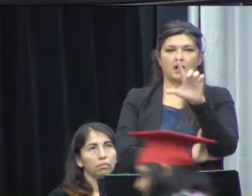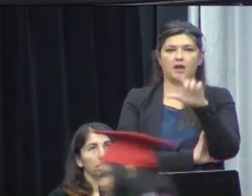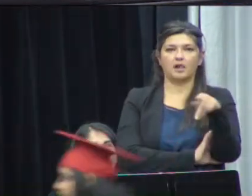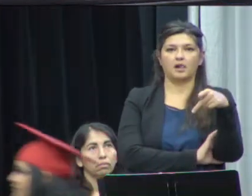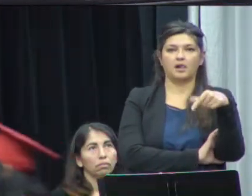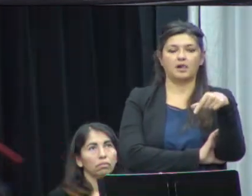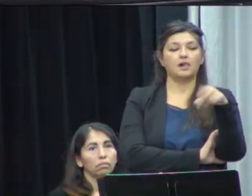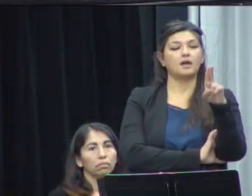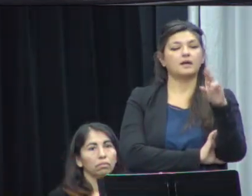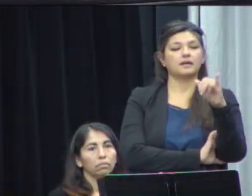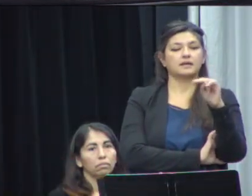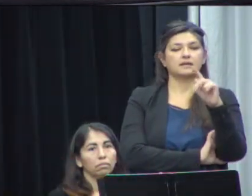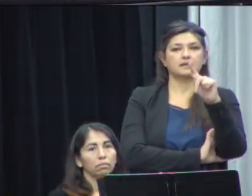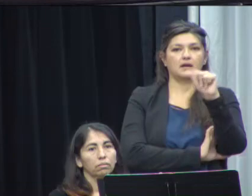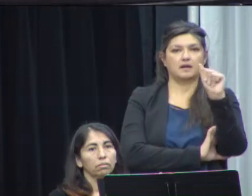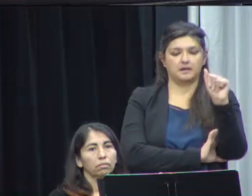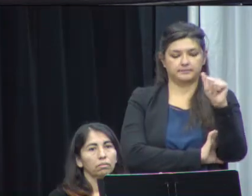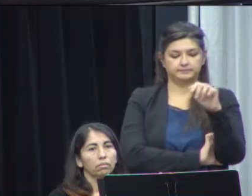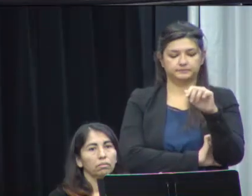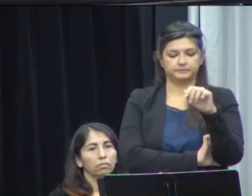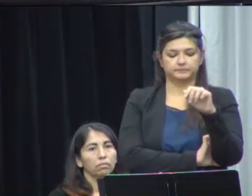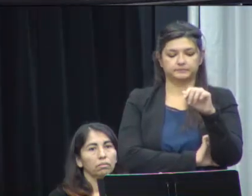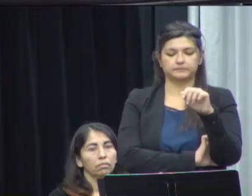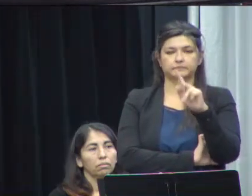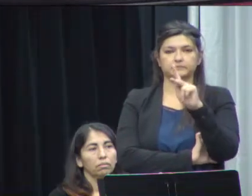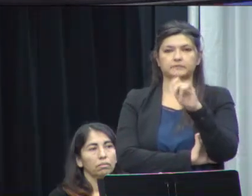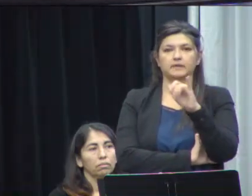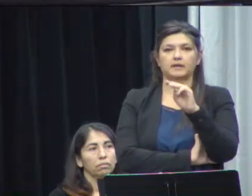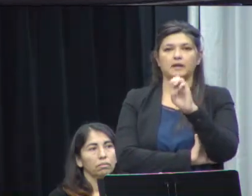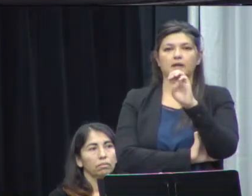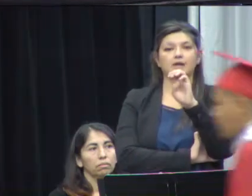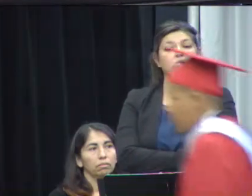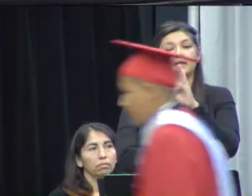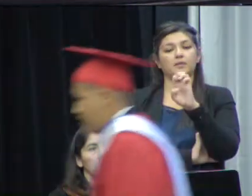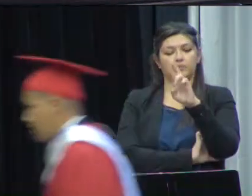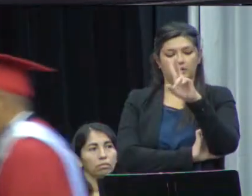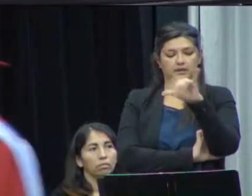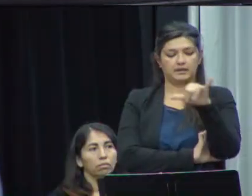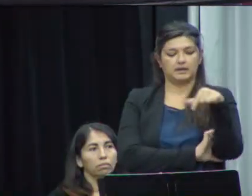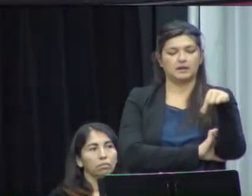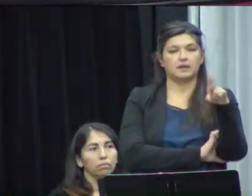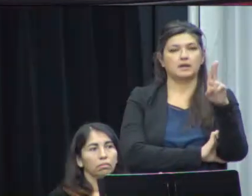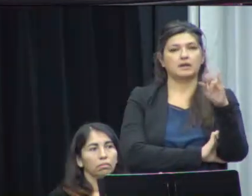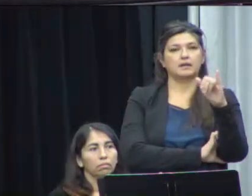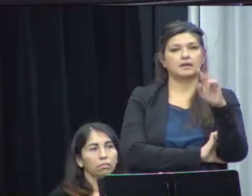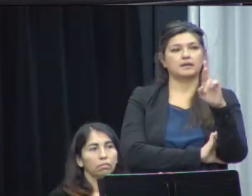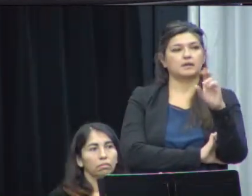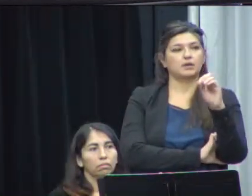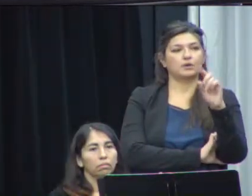(audience applauds) Kimberly Queros. (audience applauds)